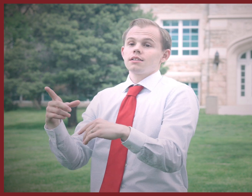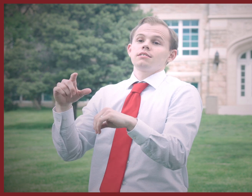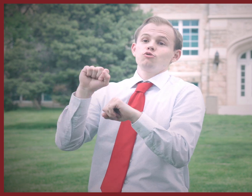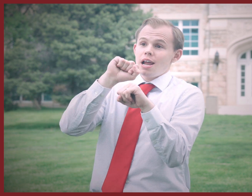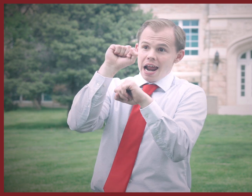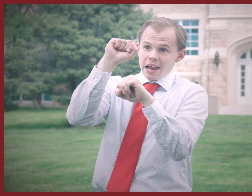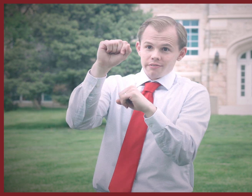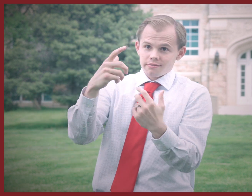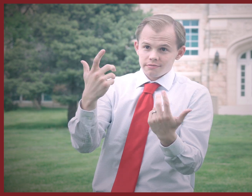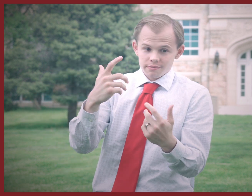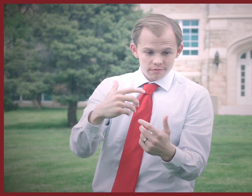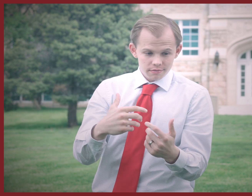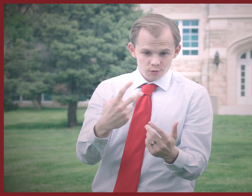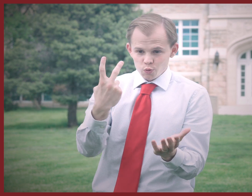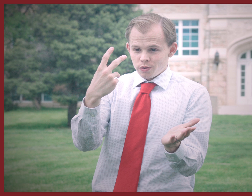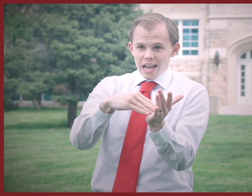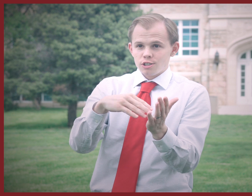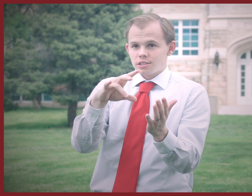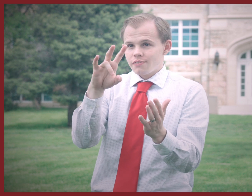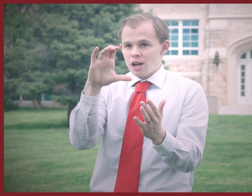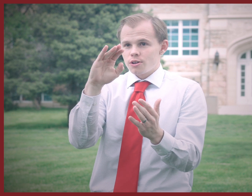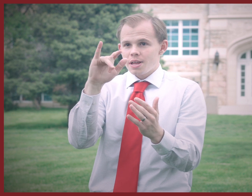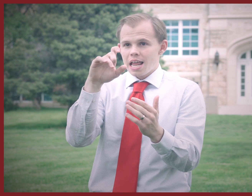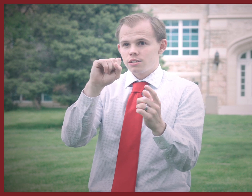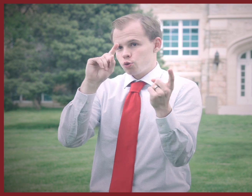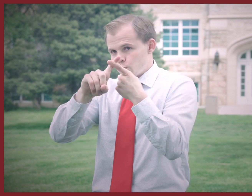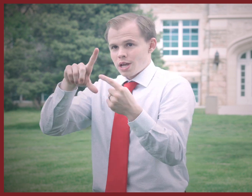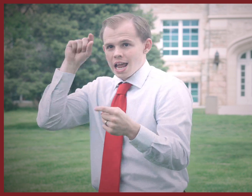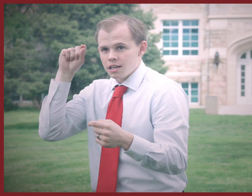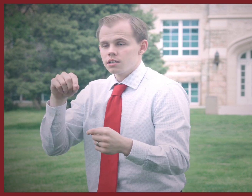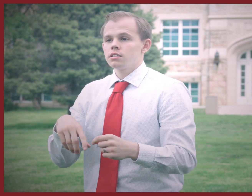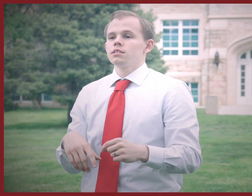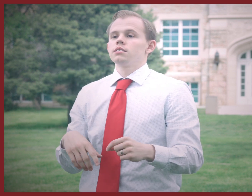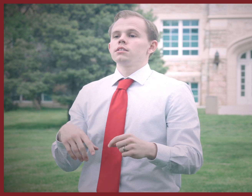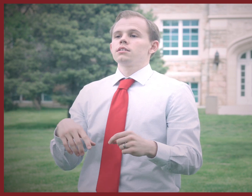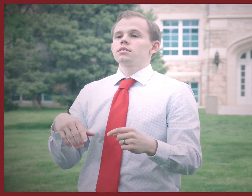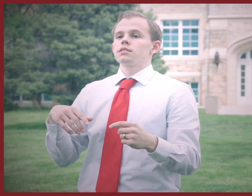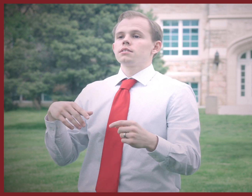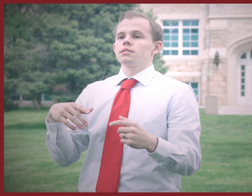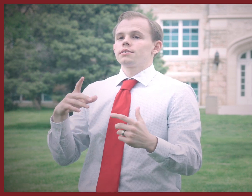y lloré con mi mamá. Manejamos las 2700 millas a Gallaudet.